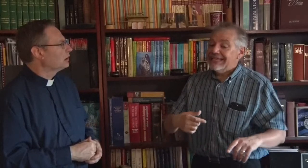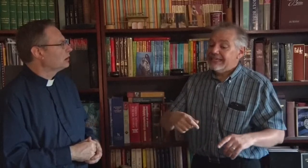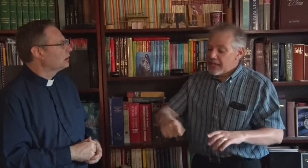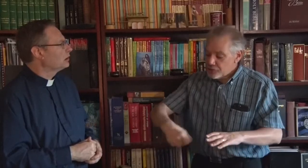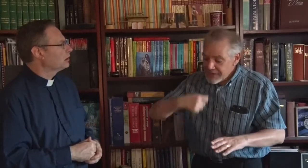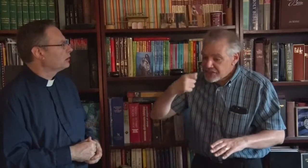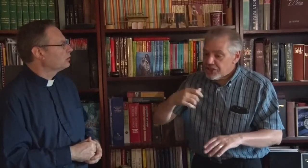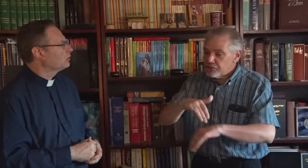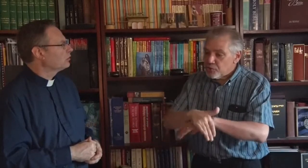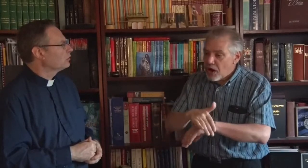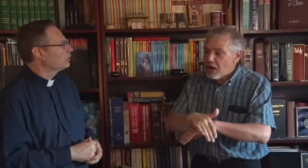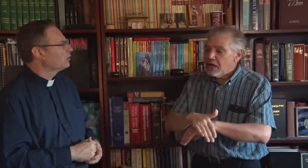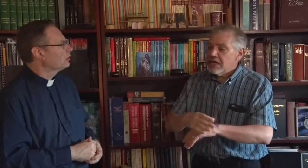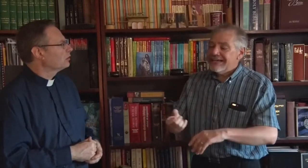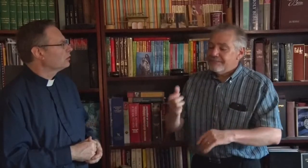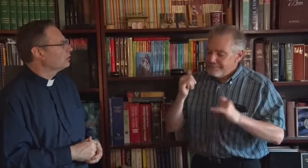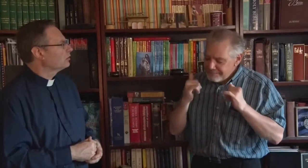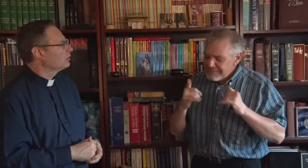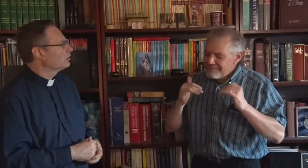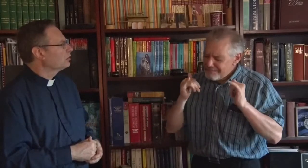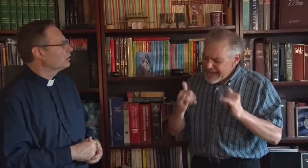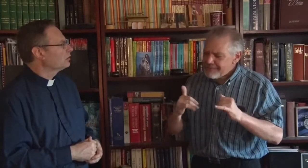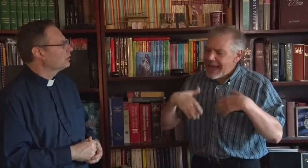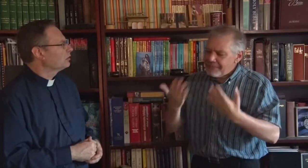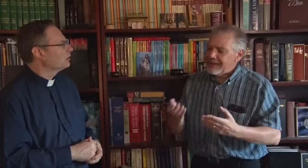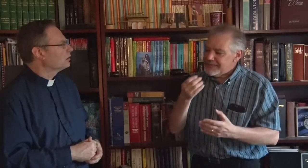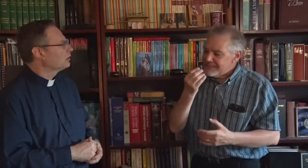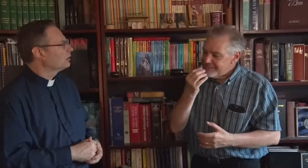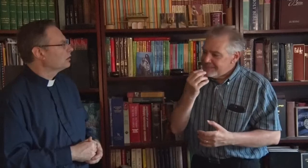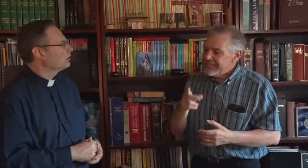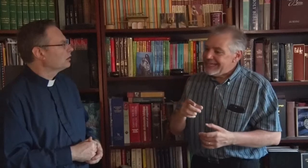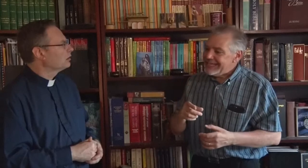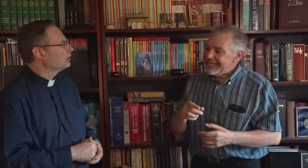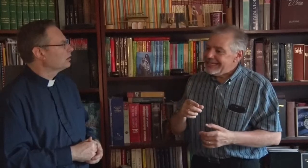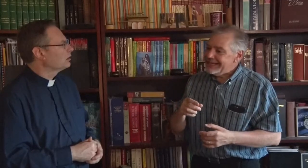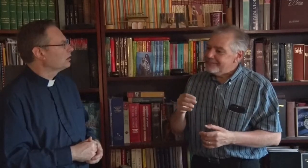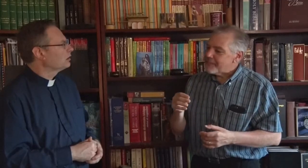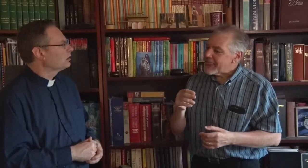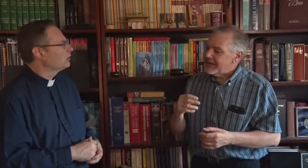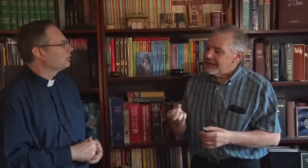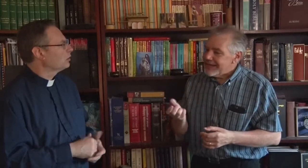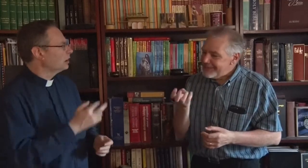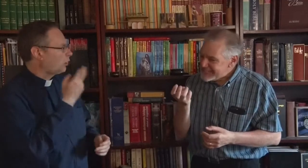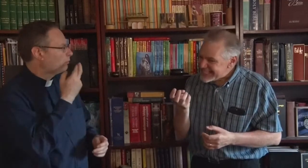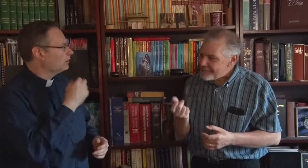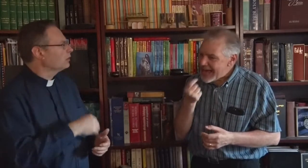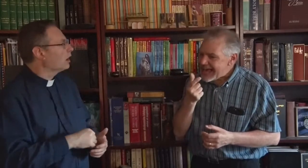et quand je mangeais le soir… même après les médicaments…